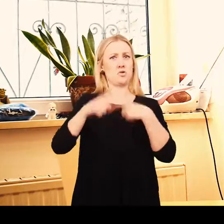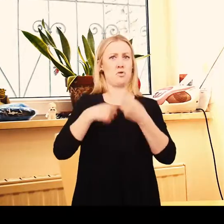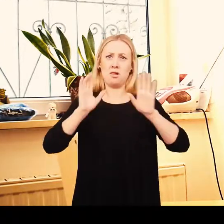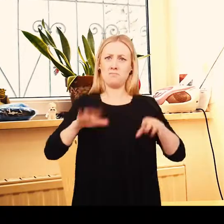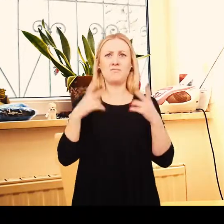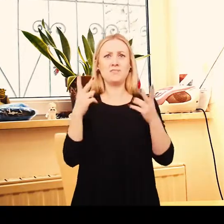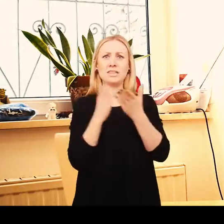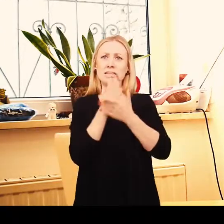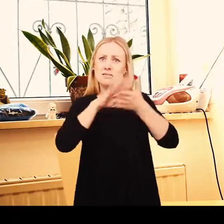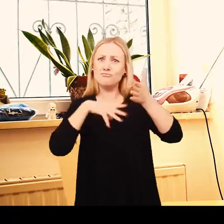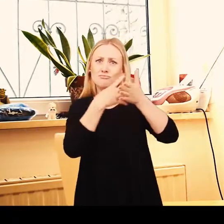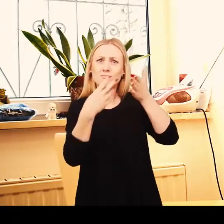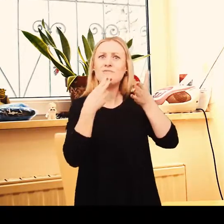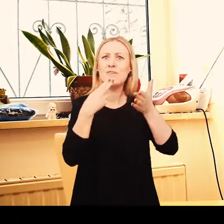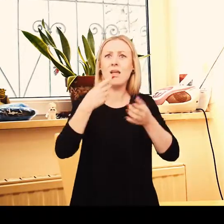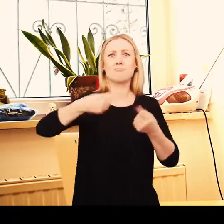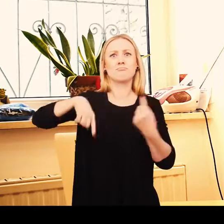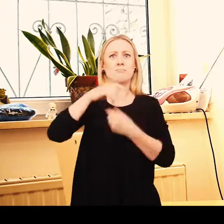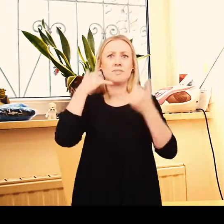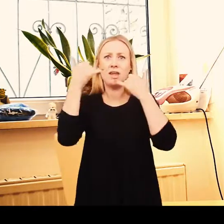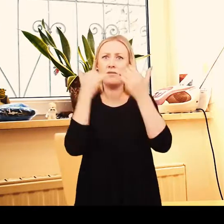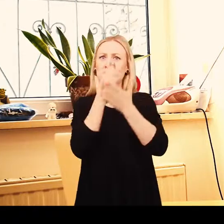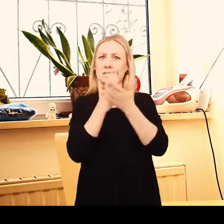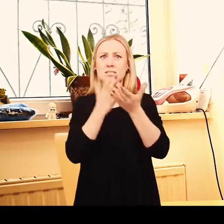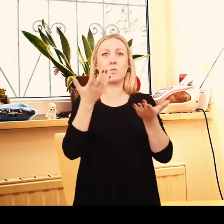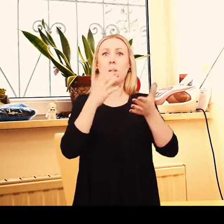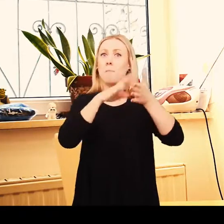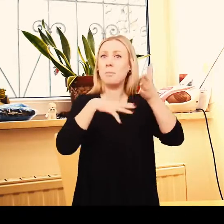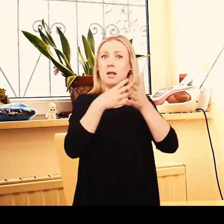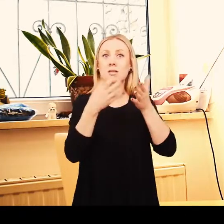Das spielt keine Rolle, es gibt einfach einen Dienstplan für die Telefondienste